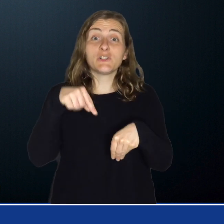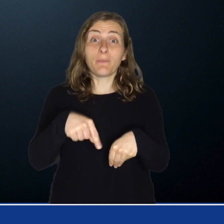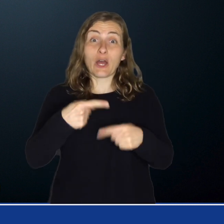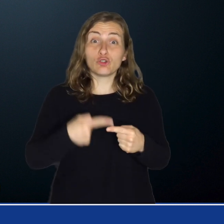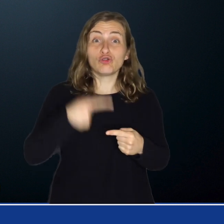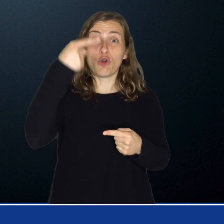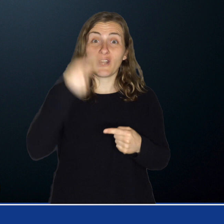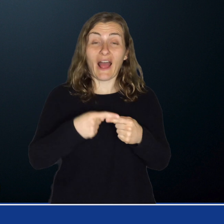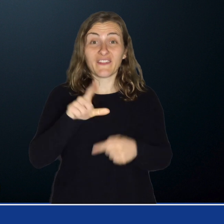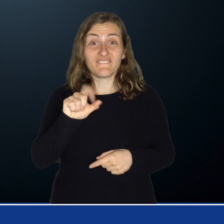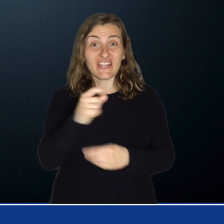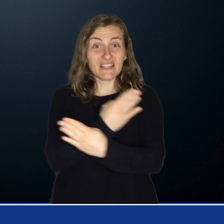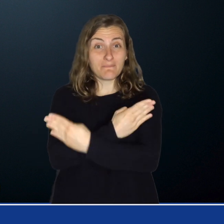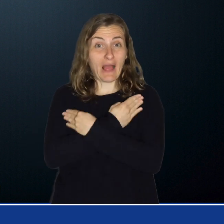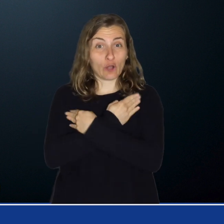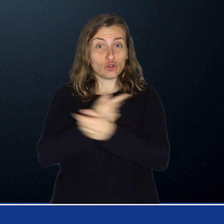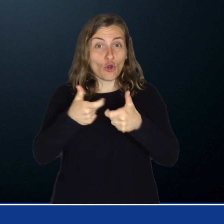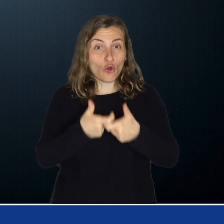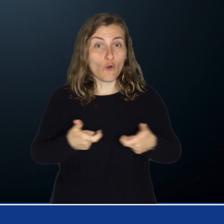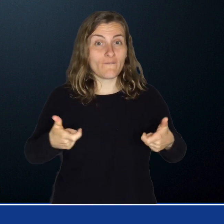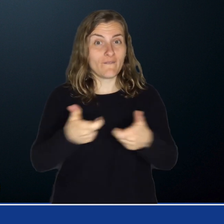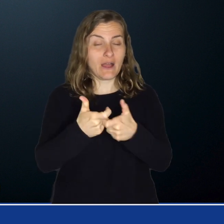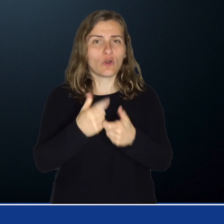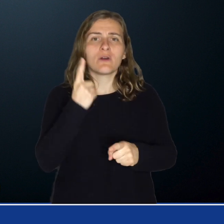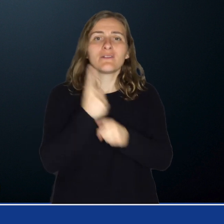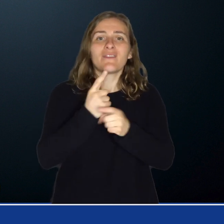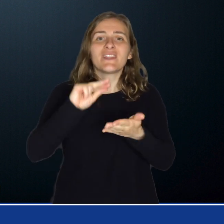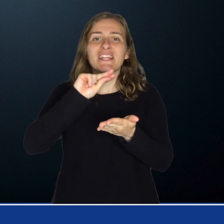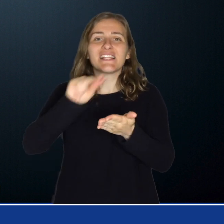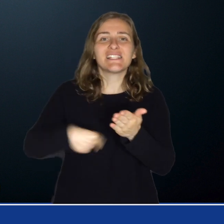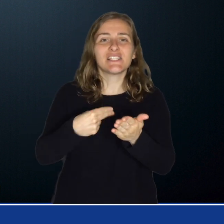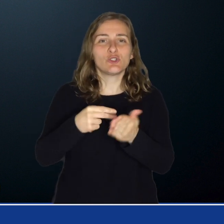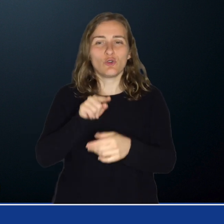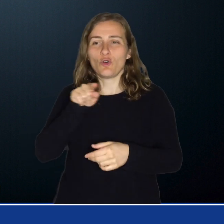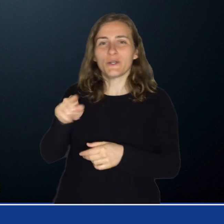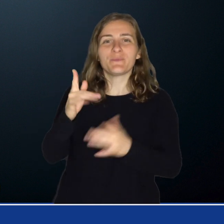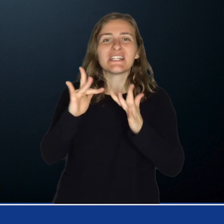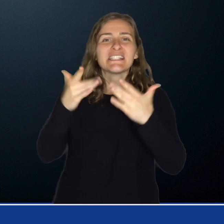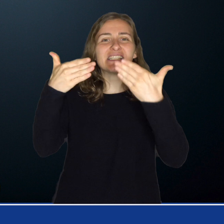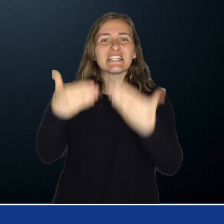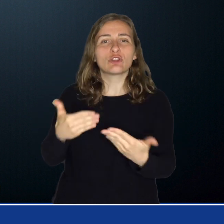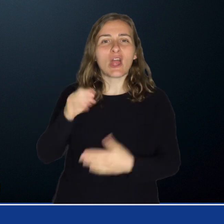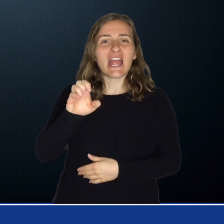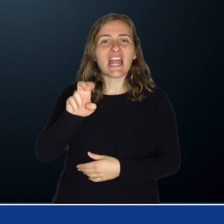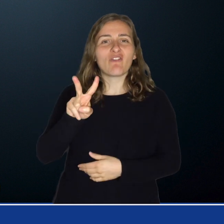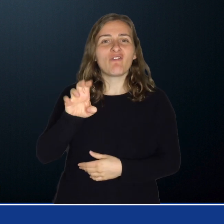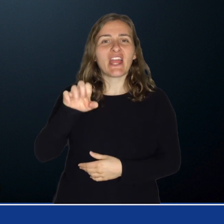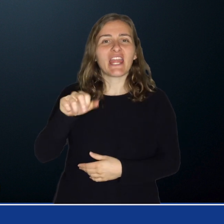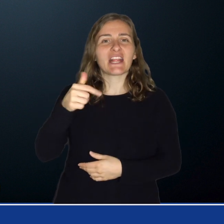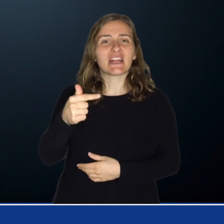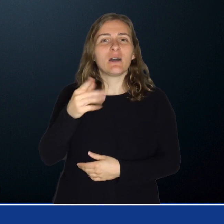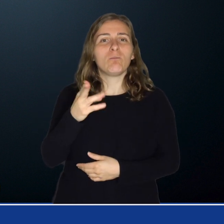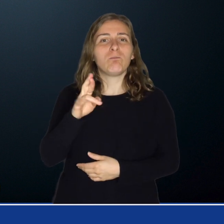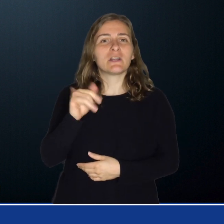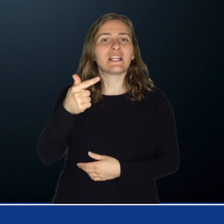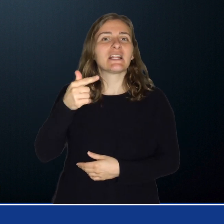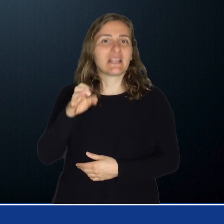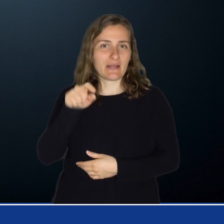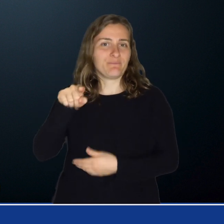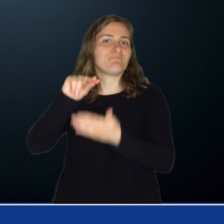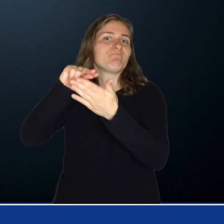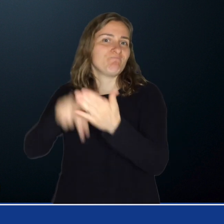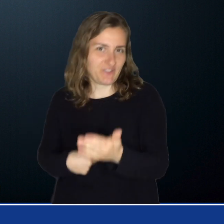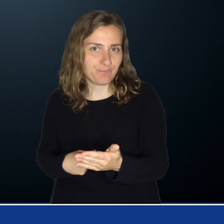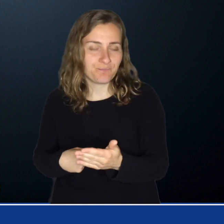Per partecipare al convegno del 20 maggio, quindi, è necessario solamente acquistare il biglietto gratuito su Eventbrite;